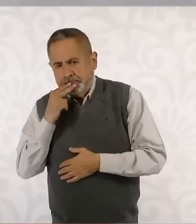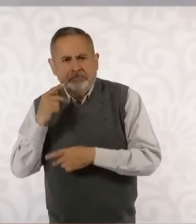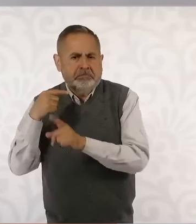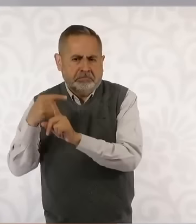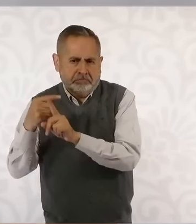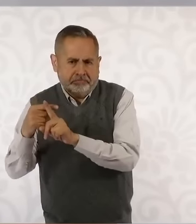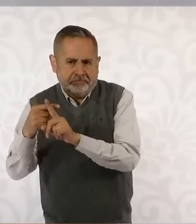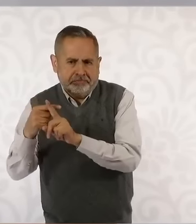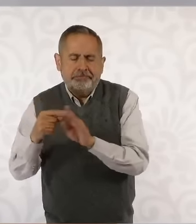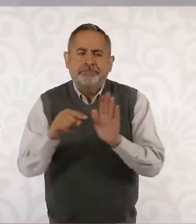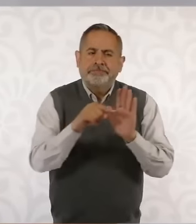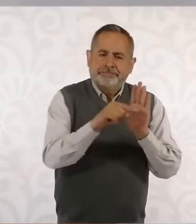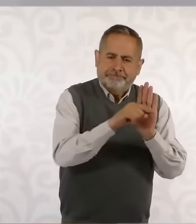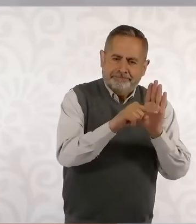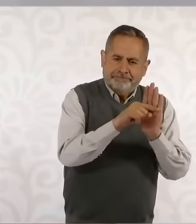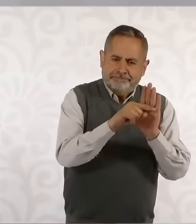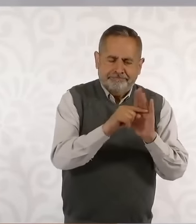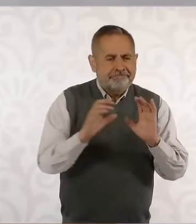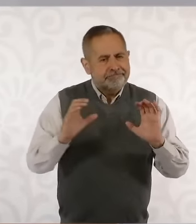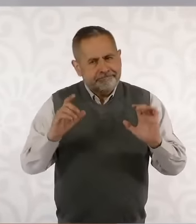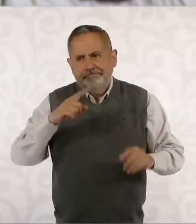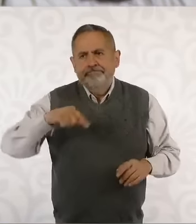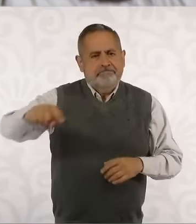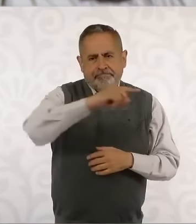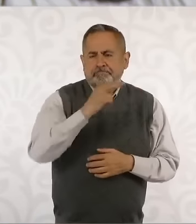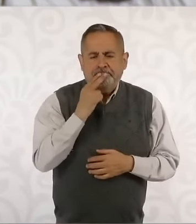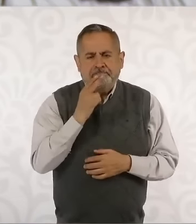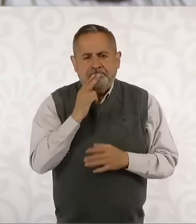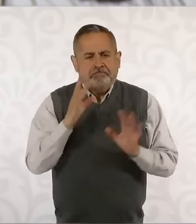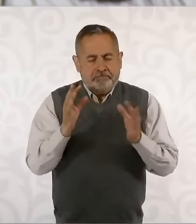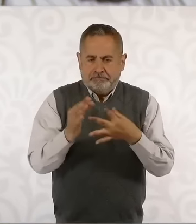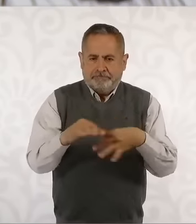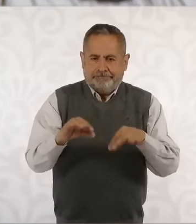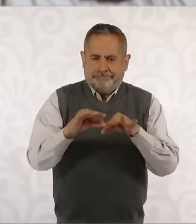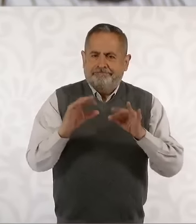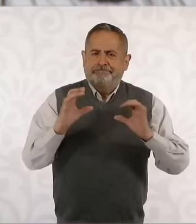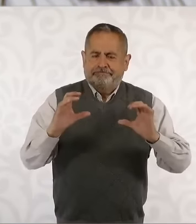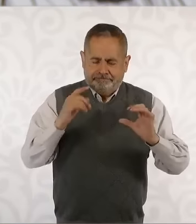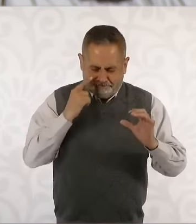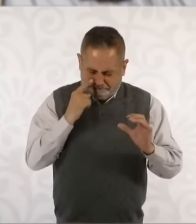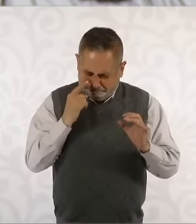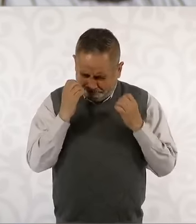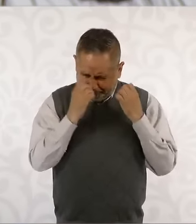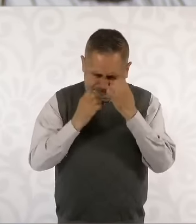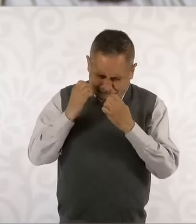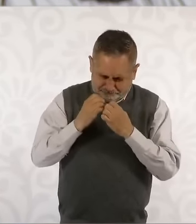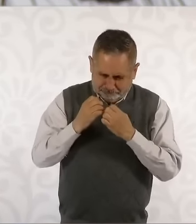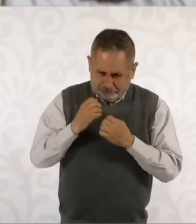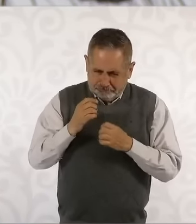también hay a todos los que las usamos. Es muy importante pues que indaguemos un poco más a la